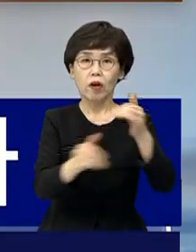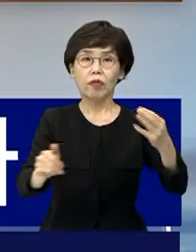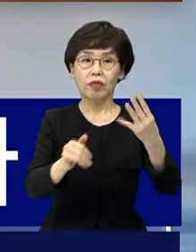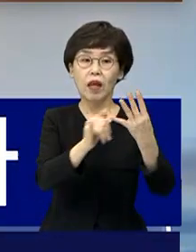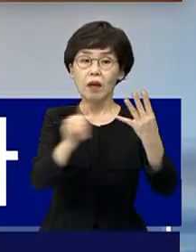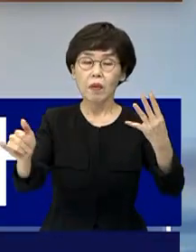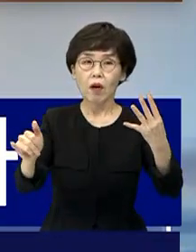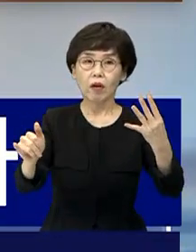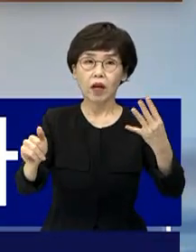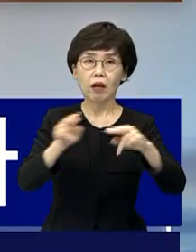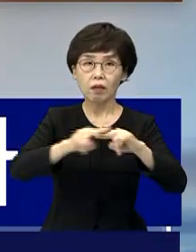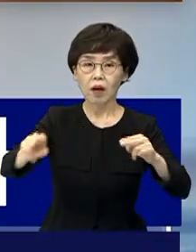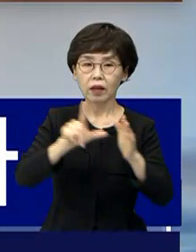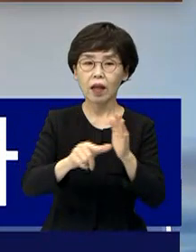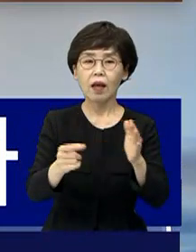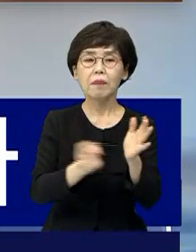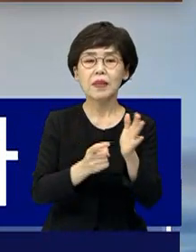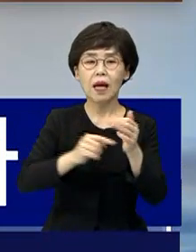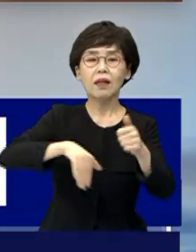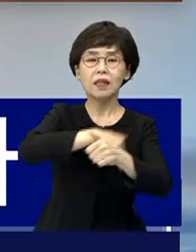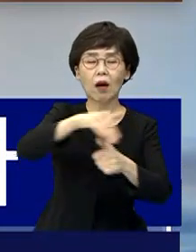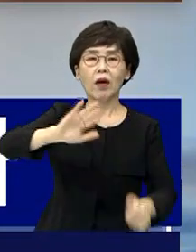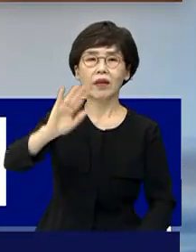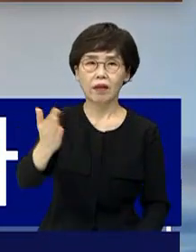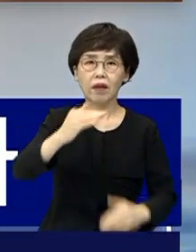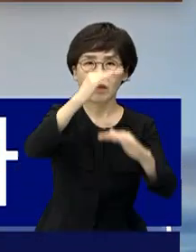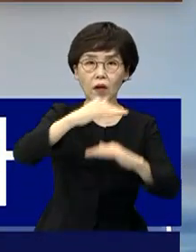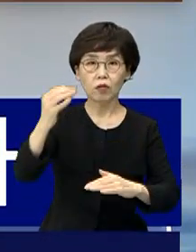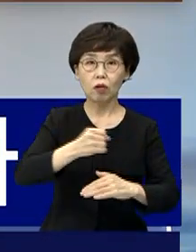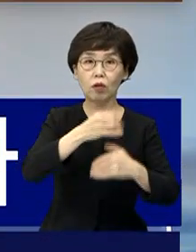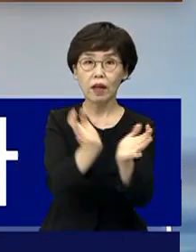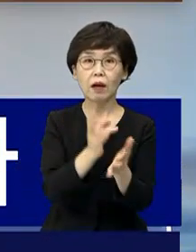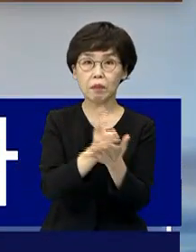비상상황이라는 내용으로 당헌을 개정하기로 오늘 의원총회에서 결정했습니다.